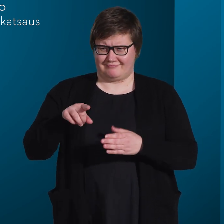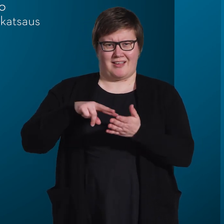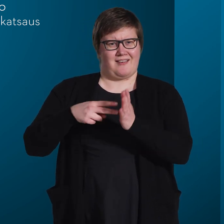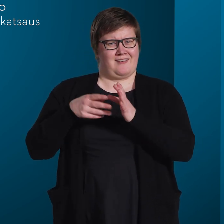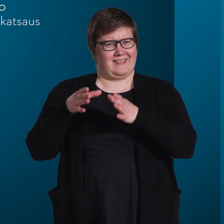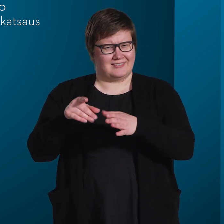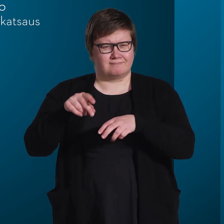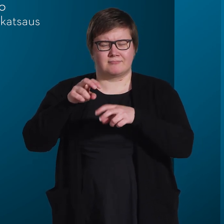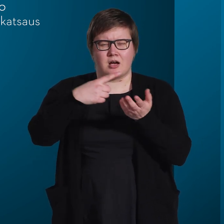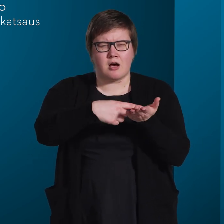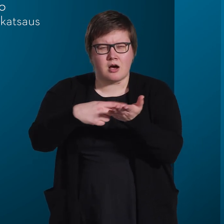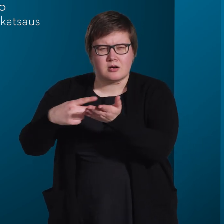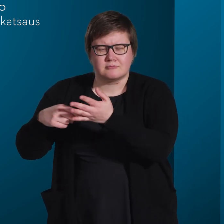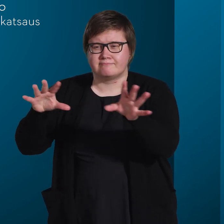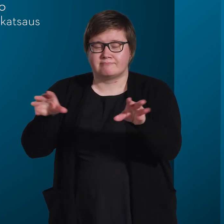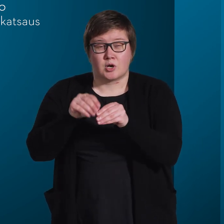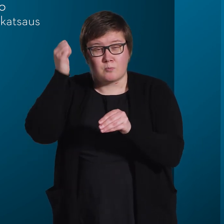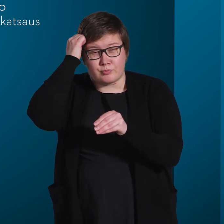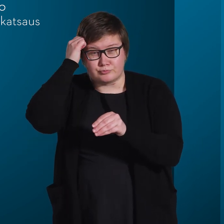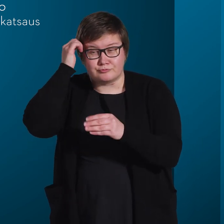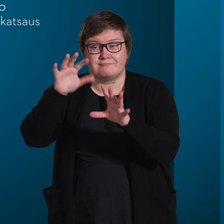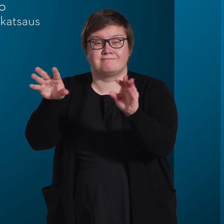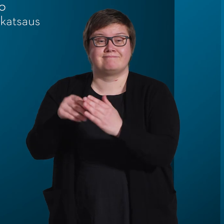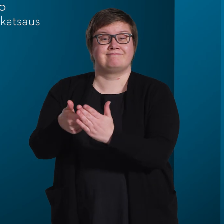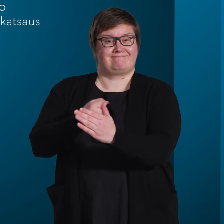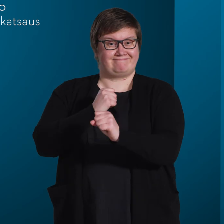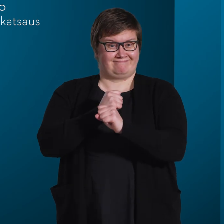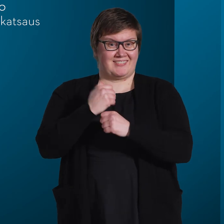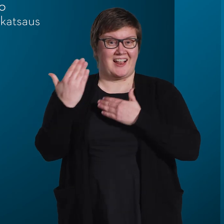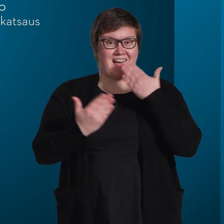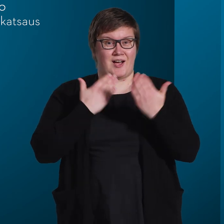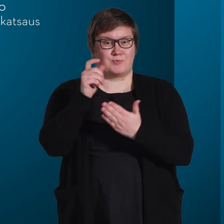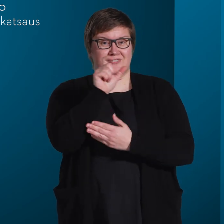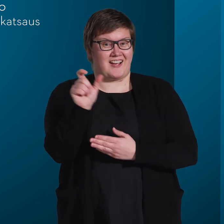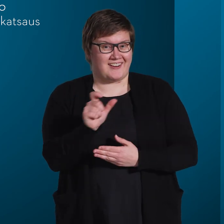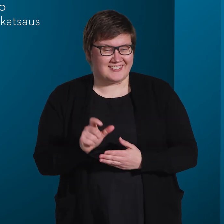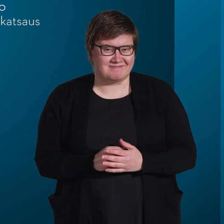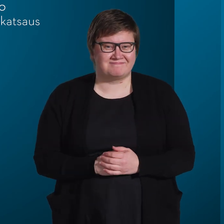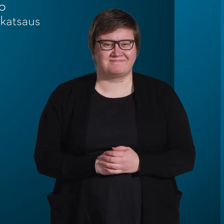Laulun sanat perustuvat muistoihin, joita kerrottiin - hankkeen aikana tehdyissä haastatteluissa.